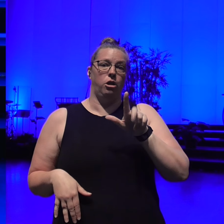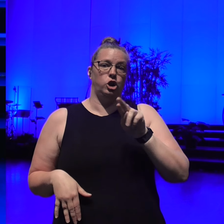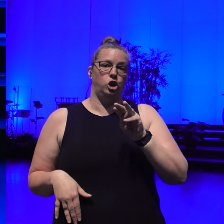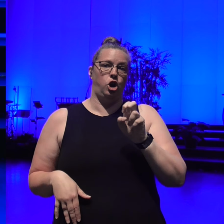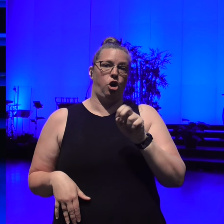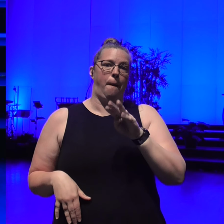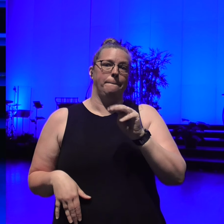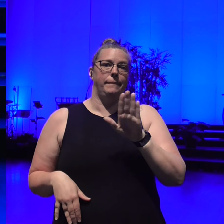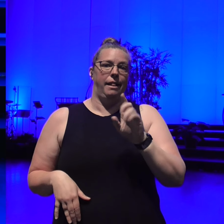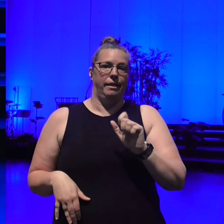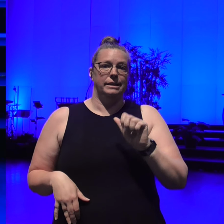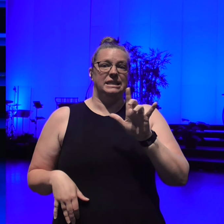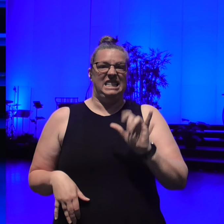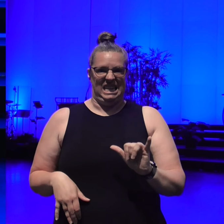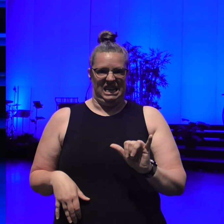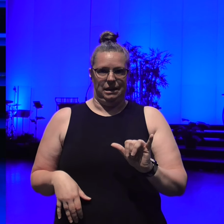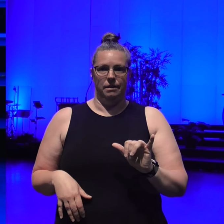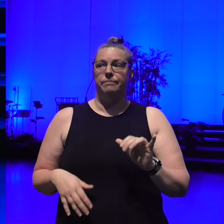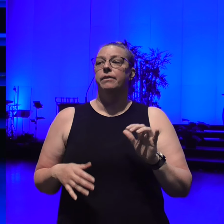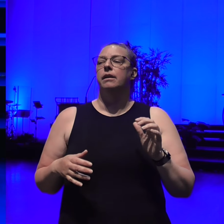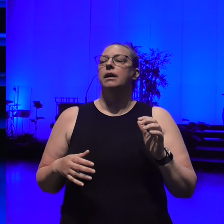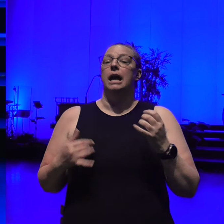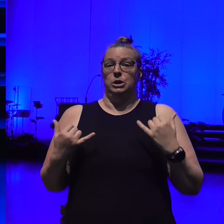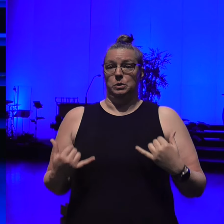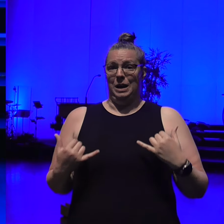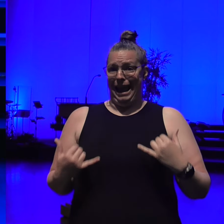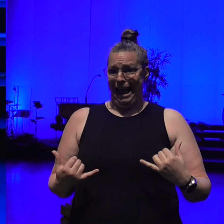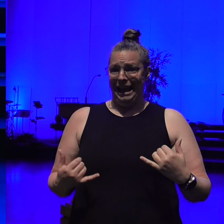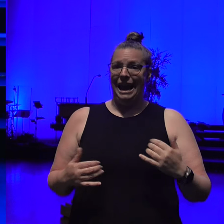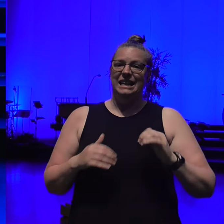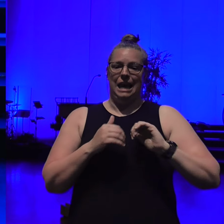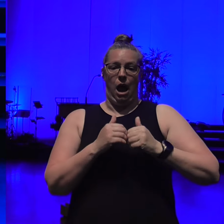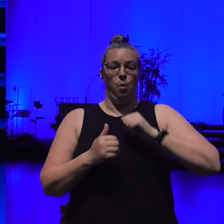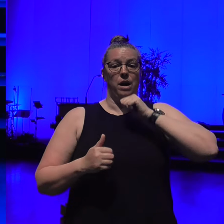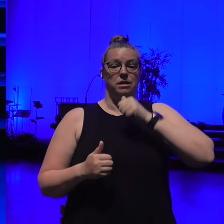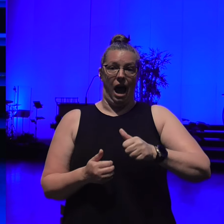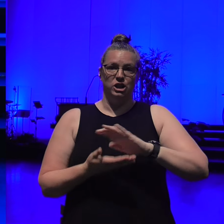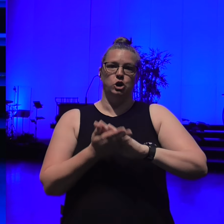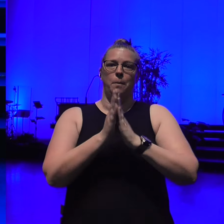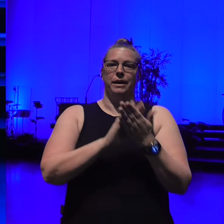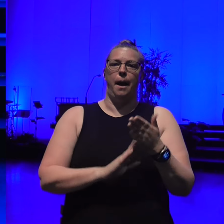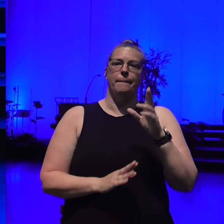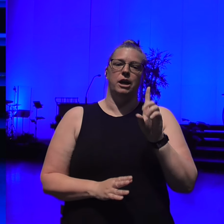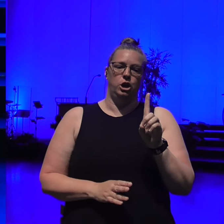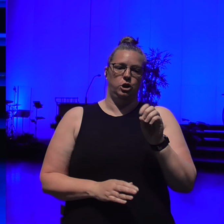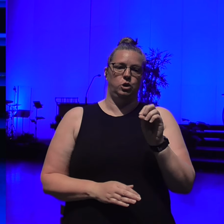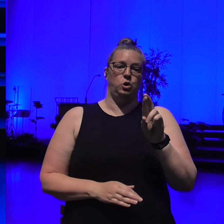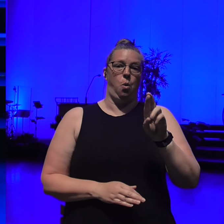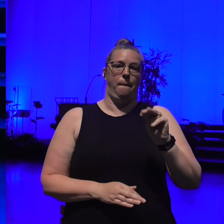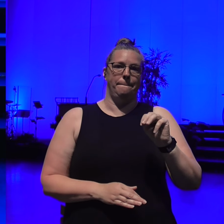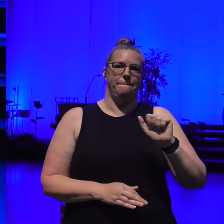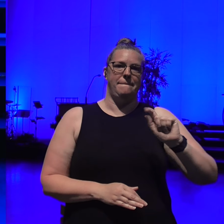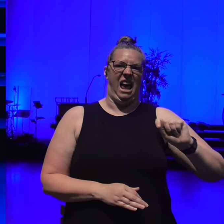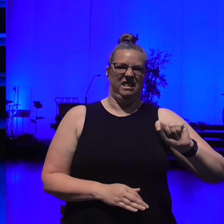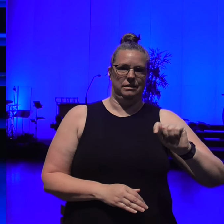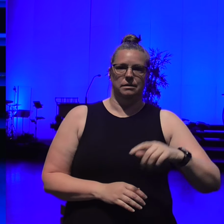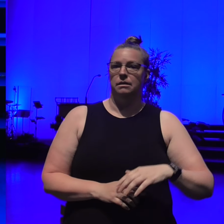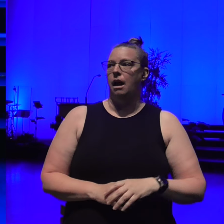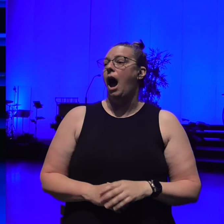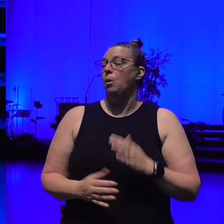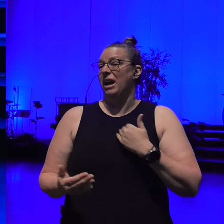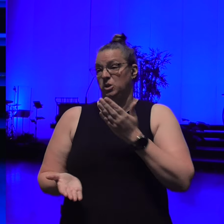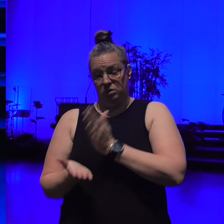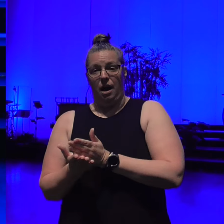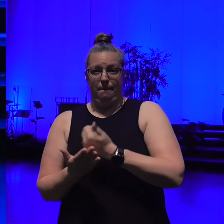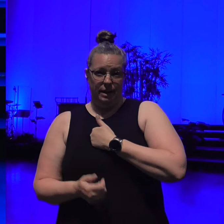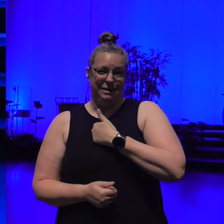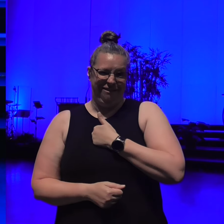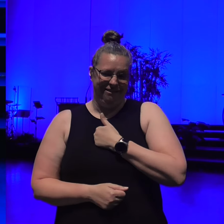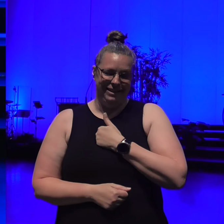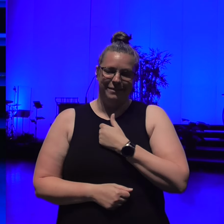cómo no ser un felpudo Al menos quiero dejar de ser un felpudo bienvenido Vas a tener que